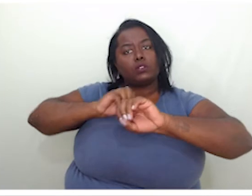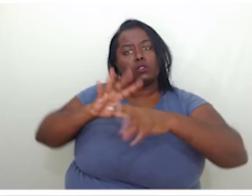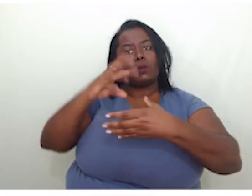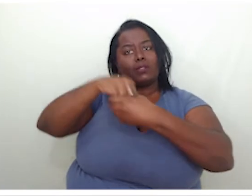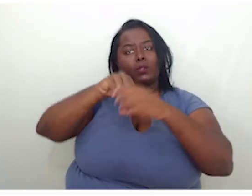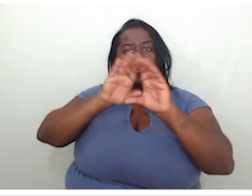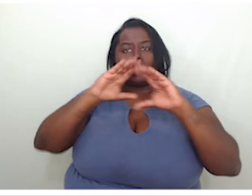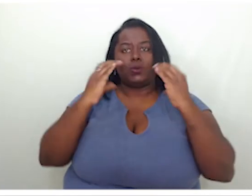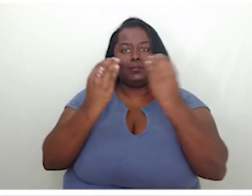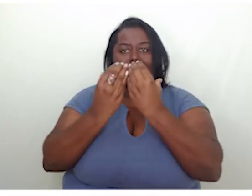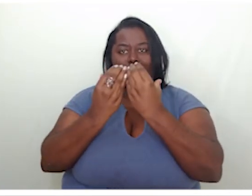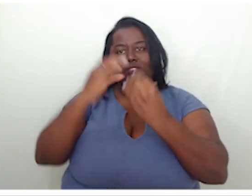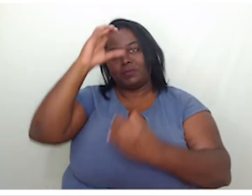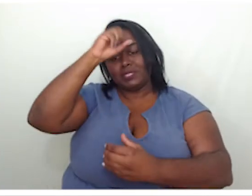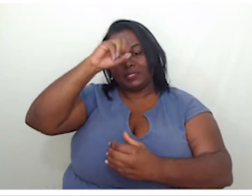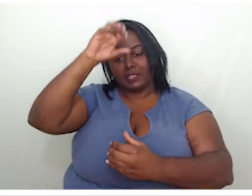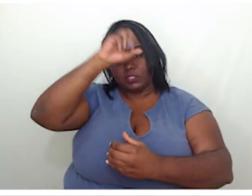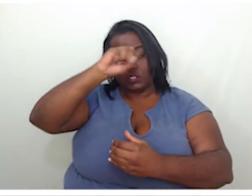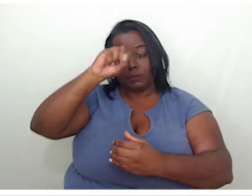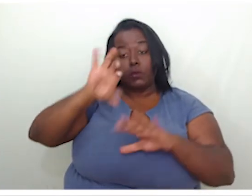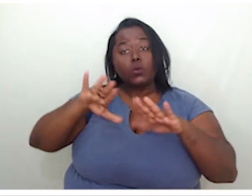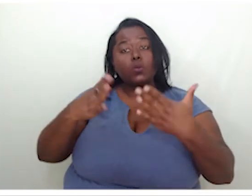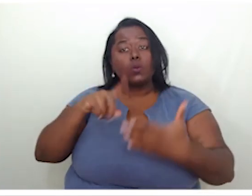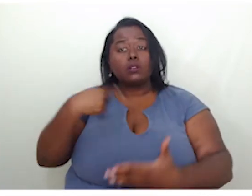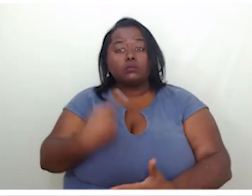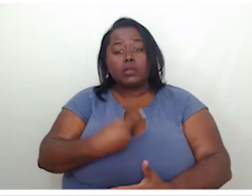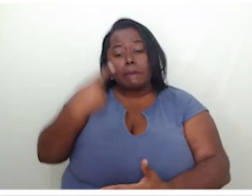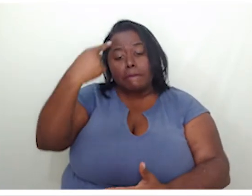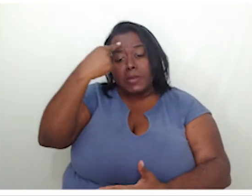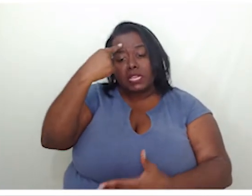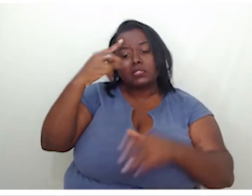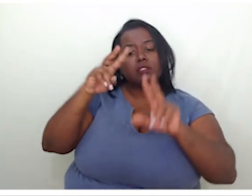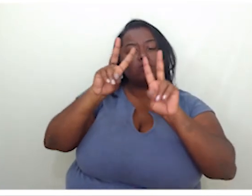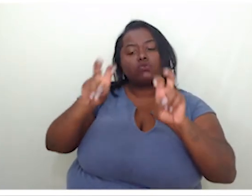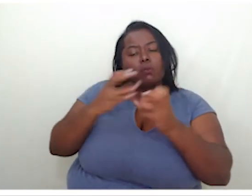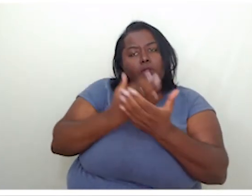se refiere a todas las actividades en línea y cara a cara